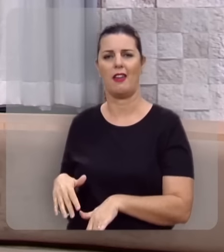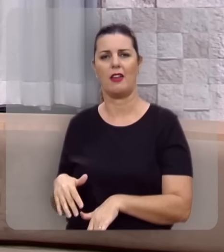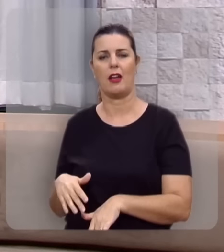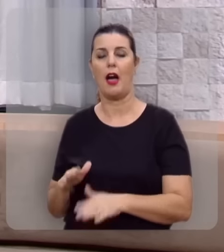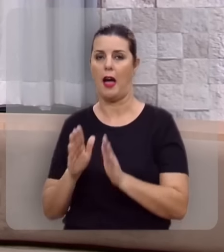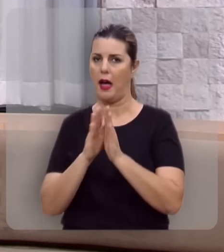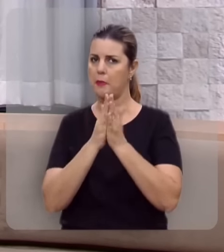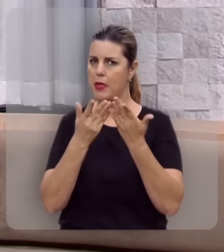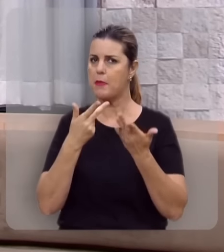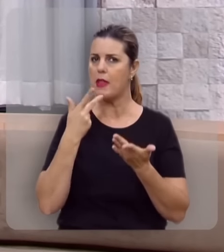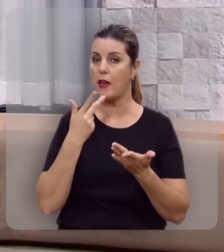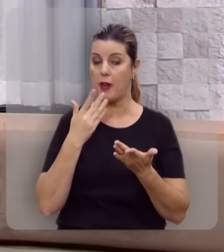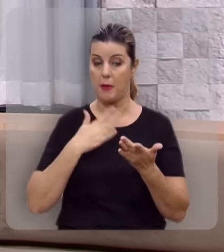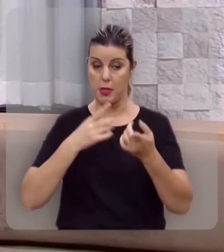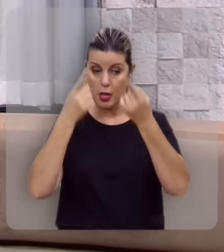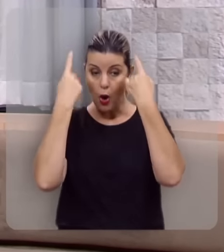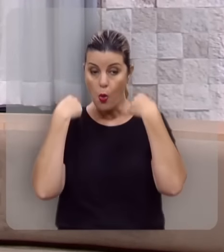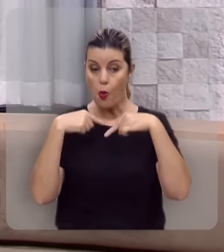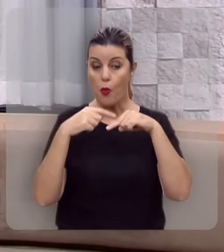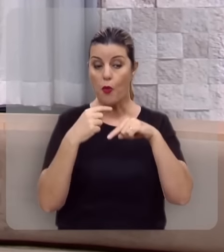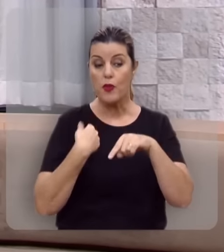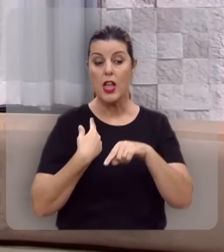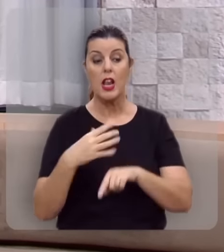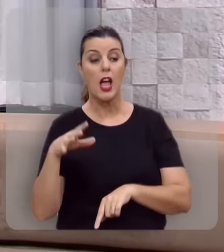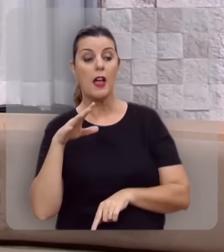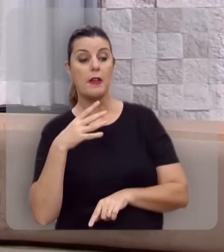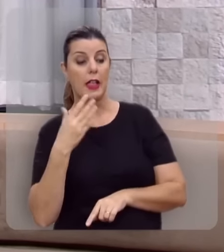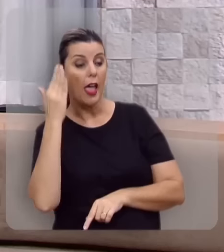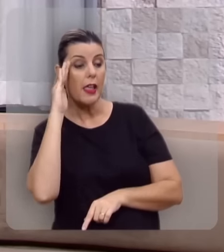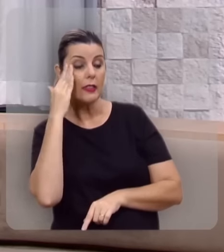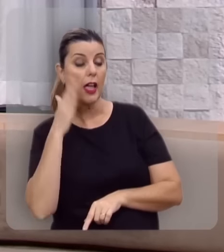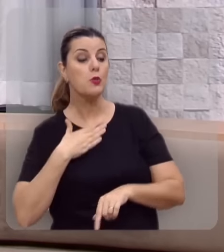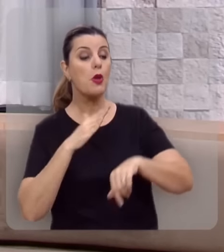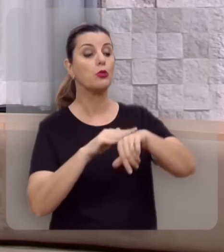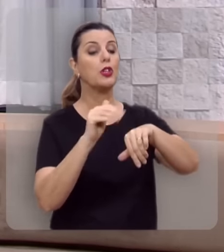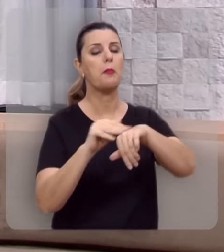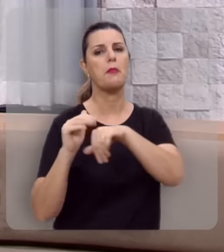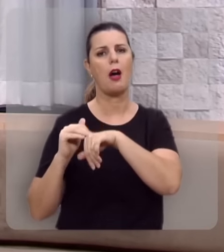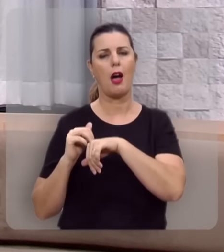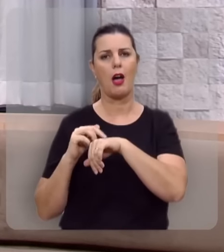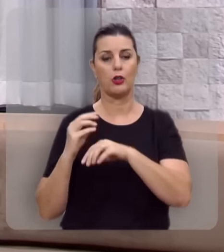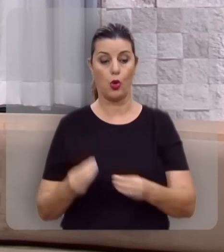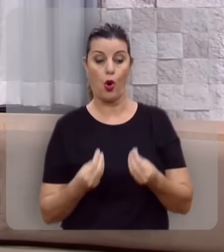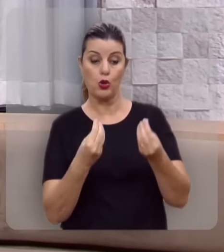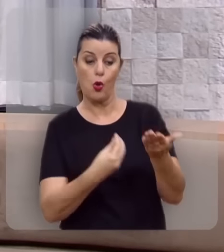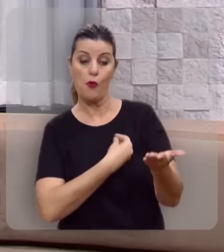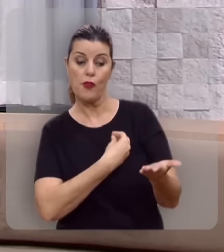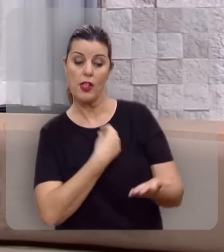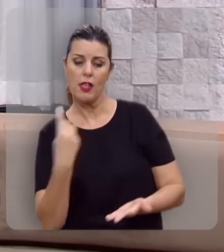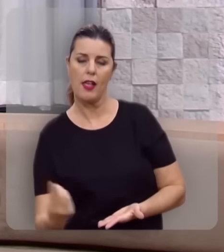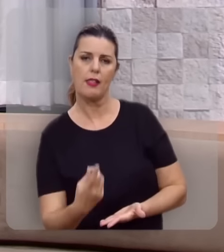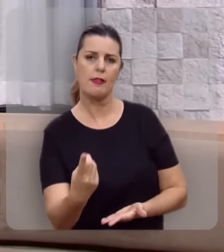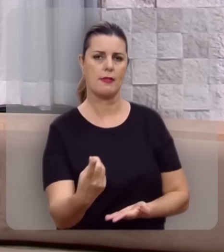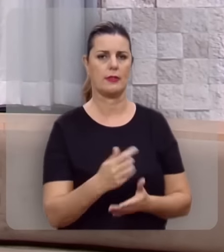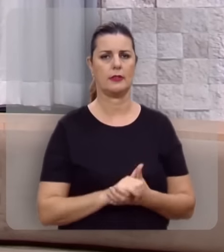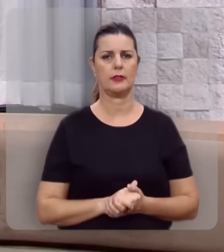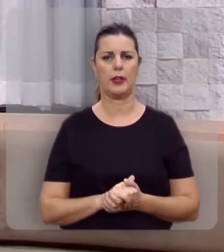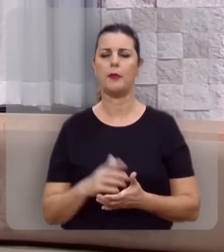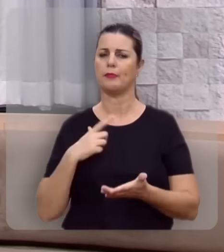isso, "as minhas ovelhas ouvem a minha voz", "Eu lhes dou a vida eterna", houve um momento em que